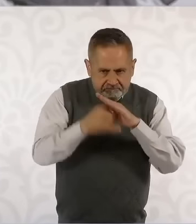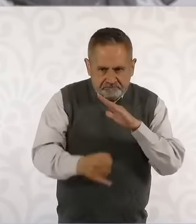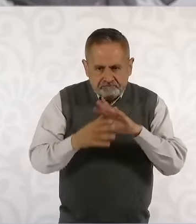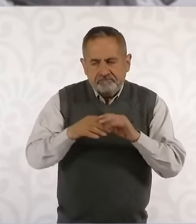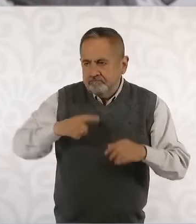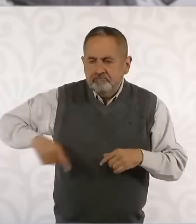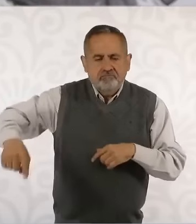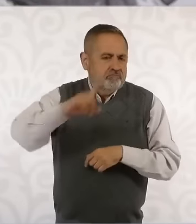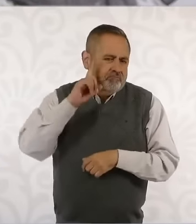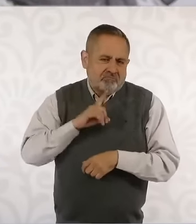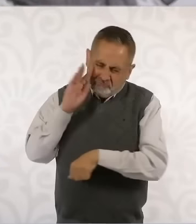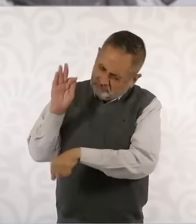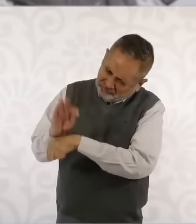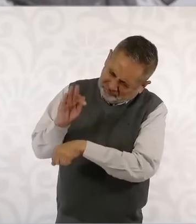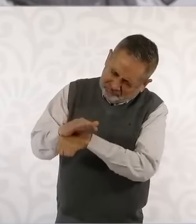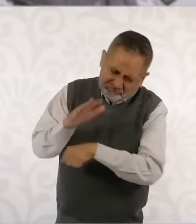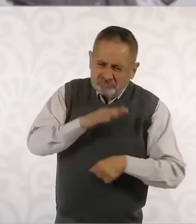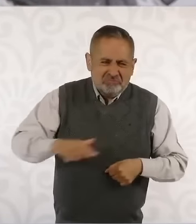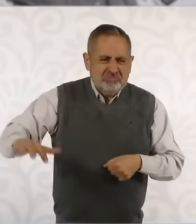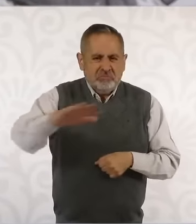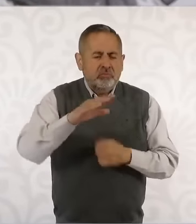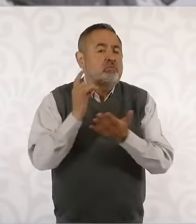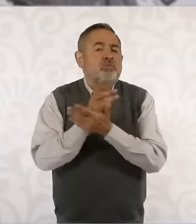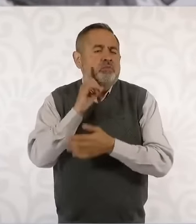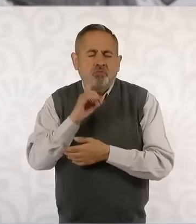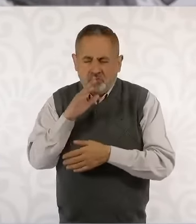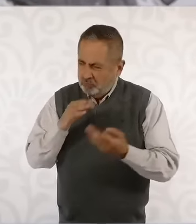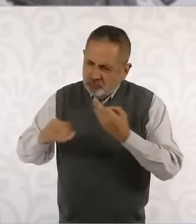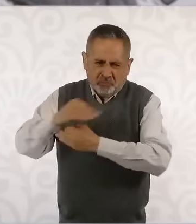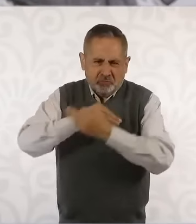mexicanas y para toda la sociedad, no solo para las mujeres, porque aquí somos todas,